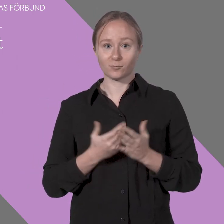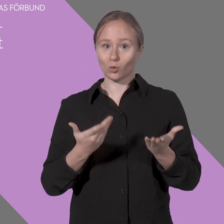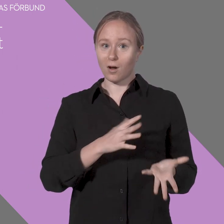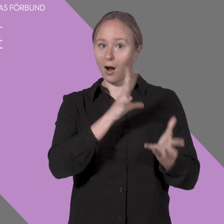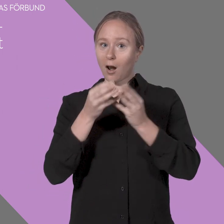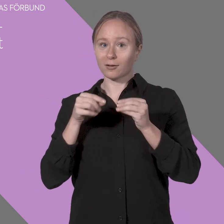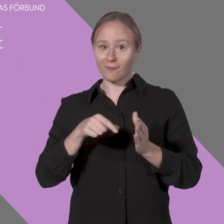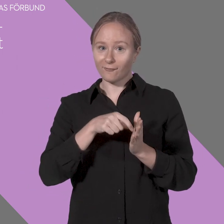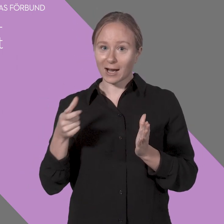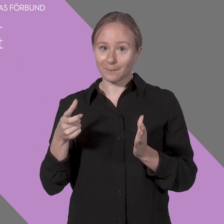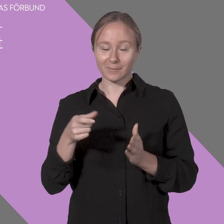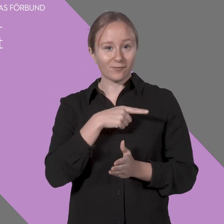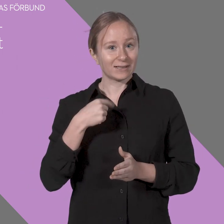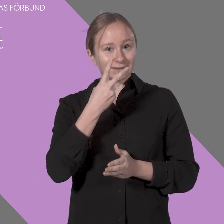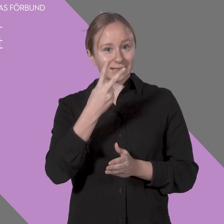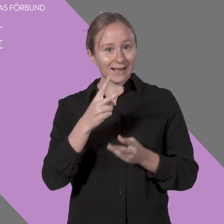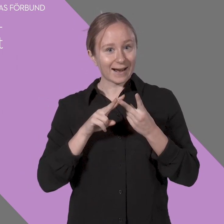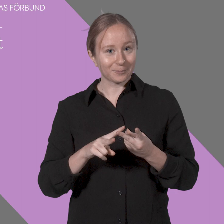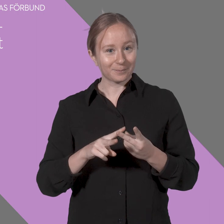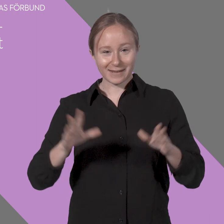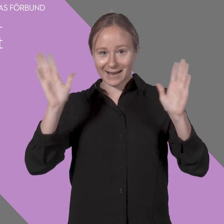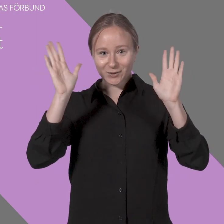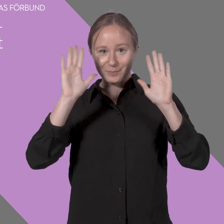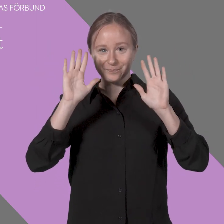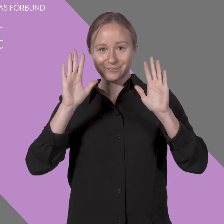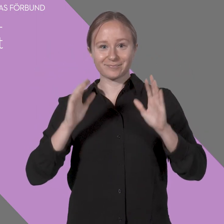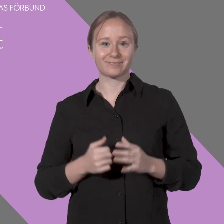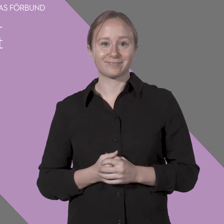Det var allt för den här gången. Vi återkommer med mer nyheter om två veckor, hej då!